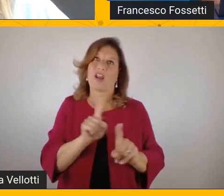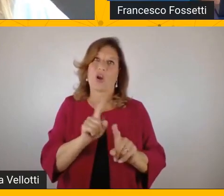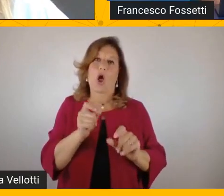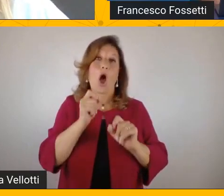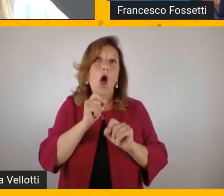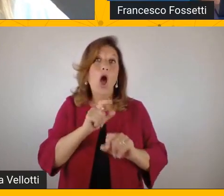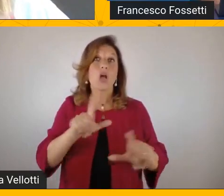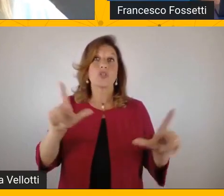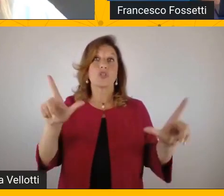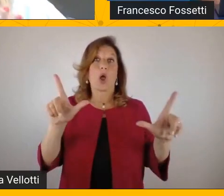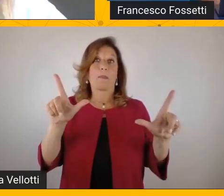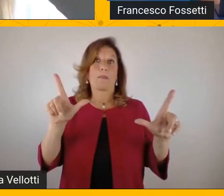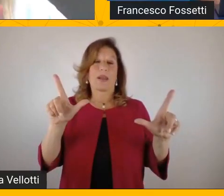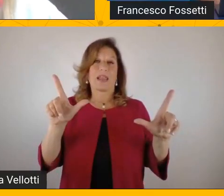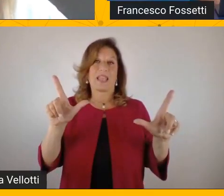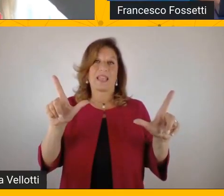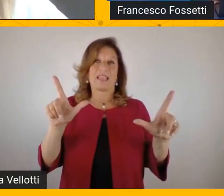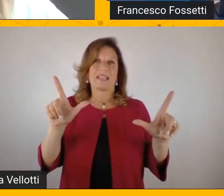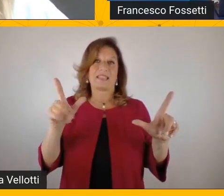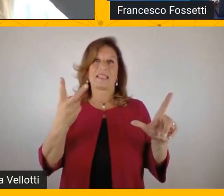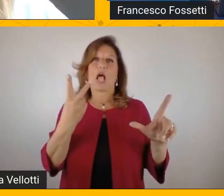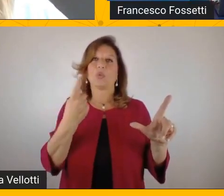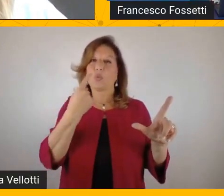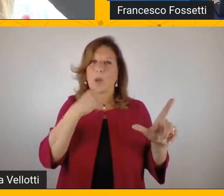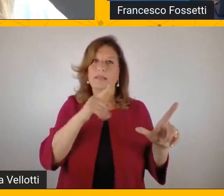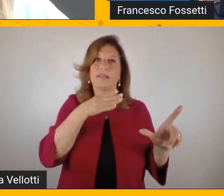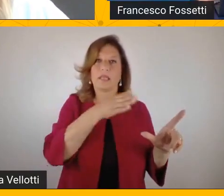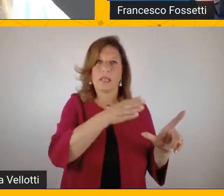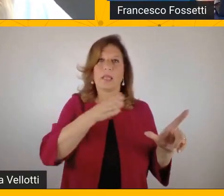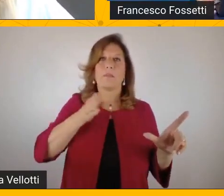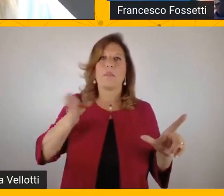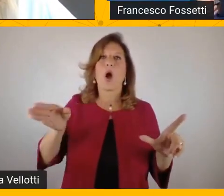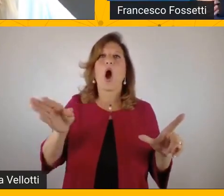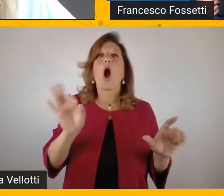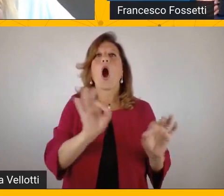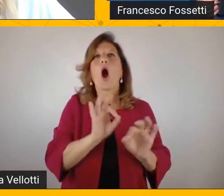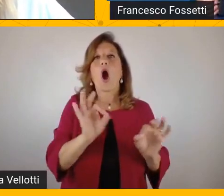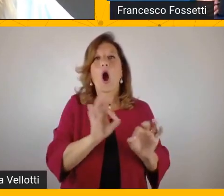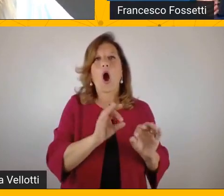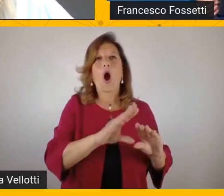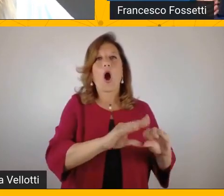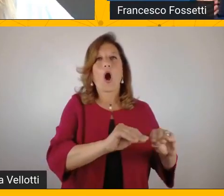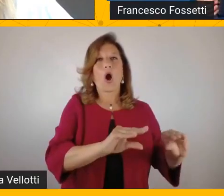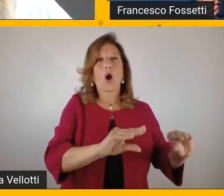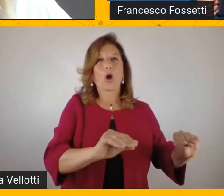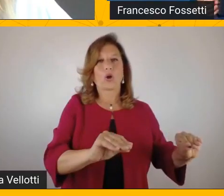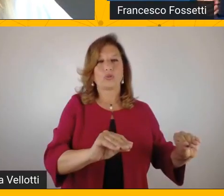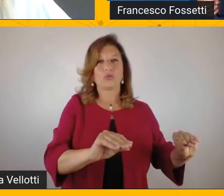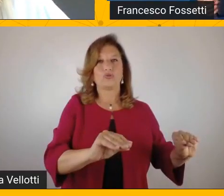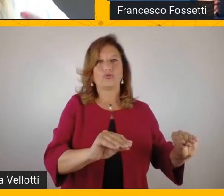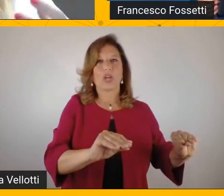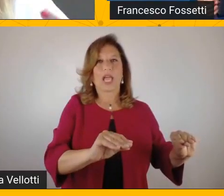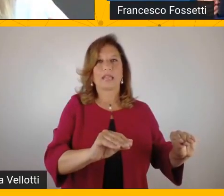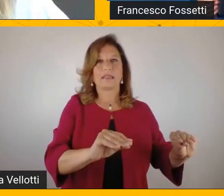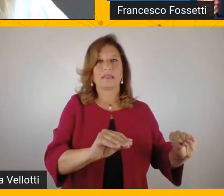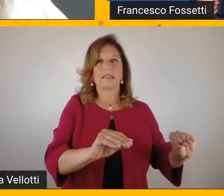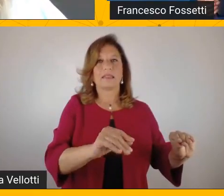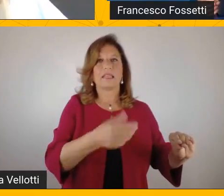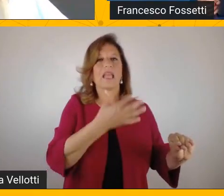questa sorpresa e la sorpresa può andare su due direzioni o